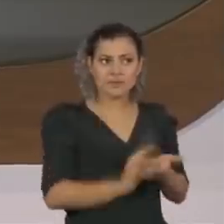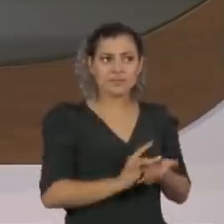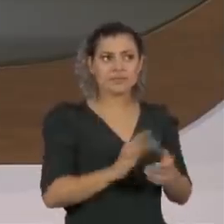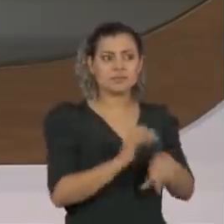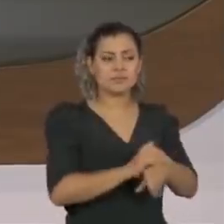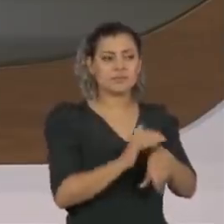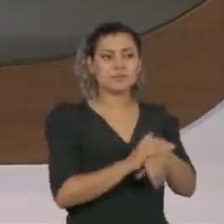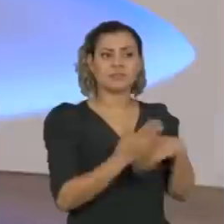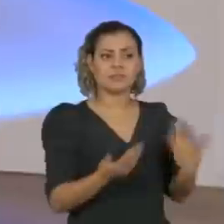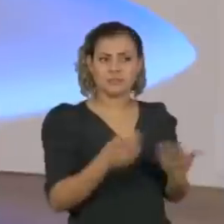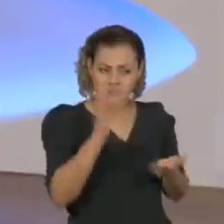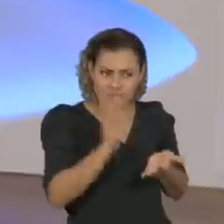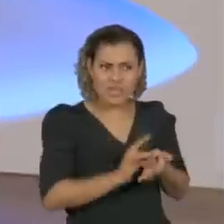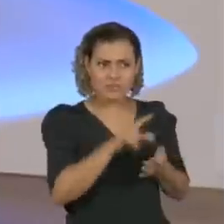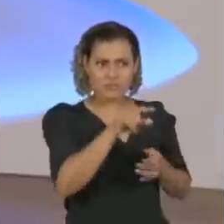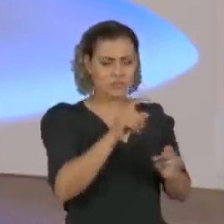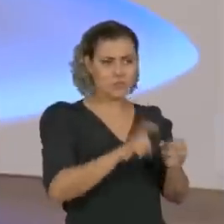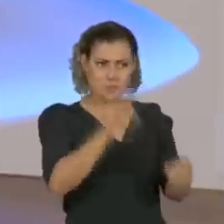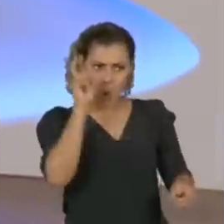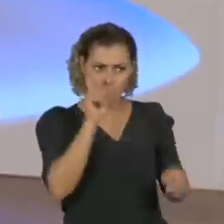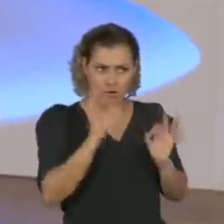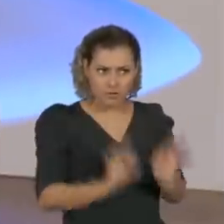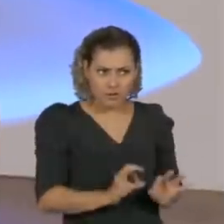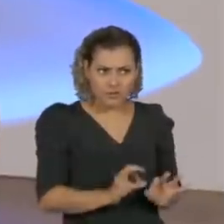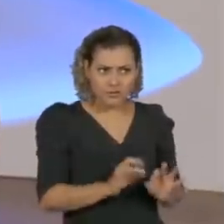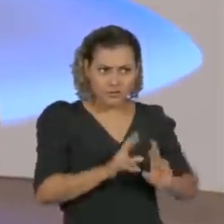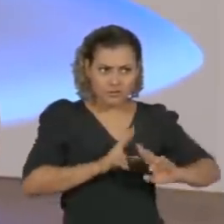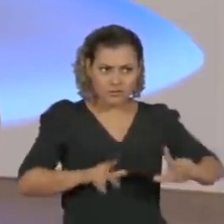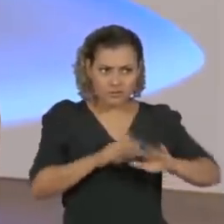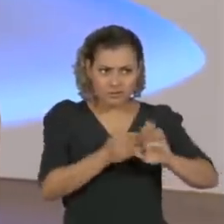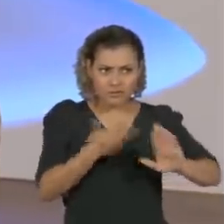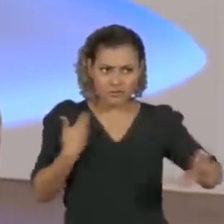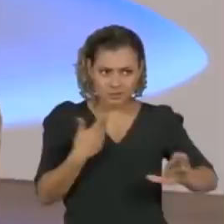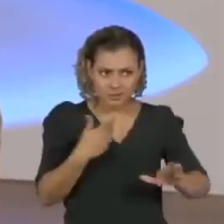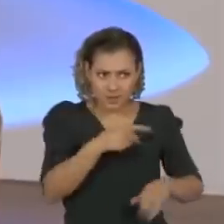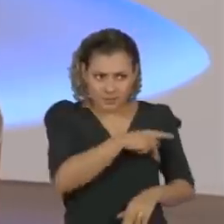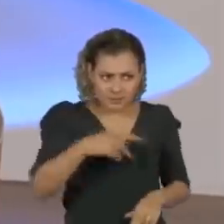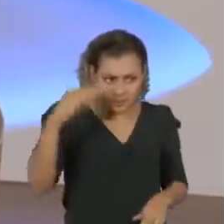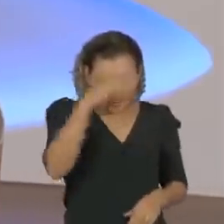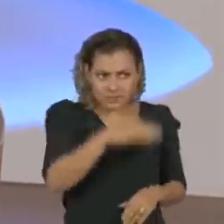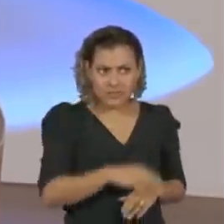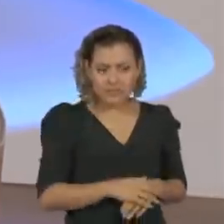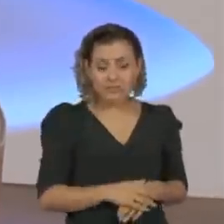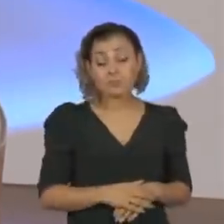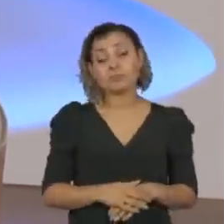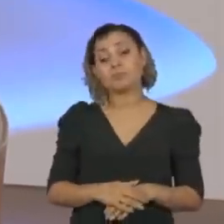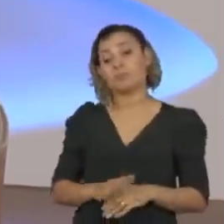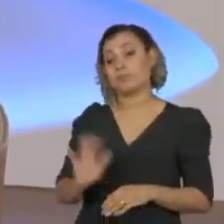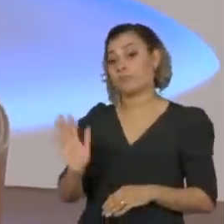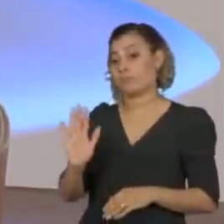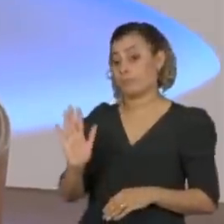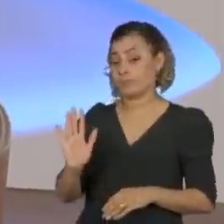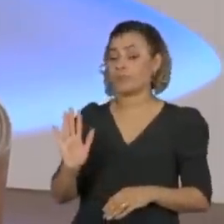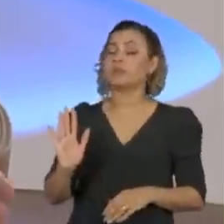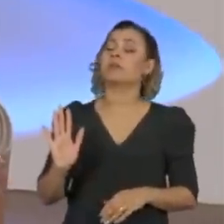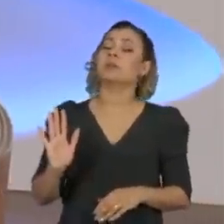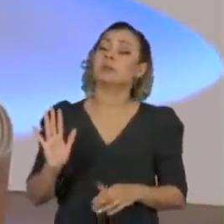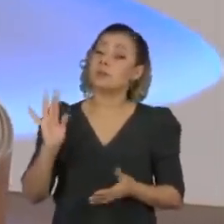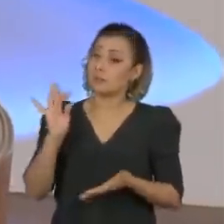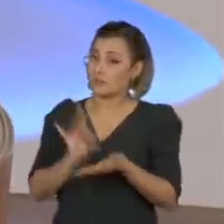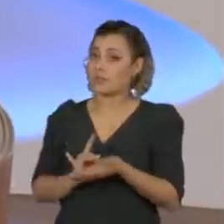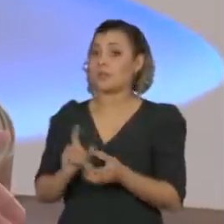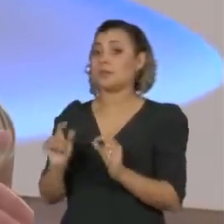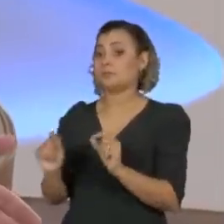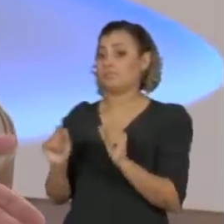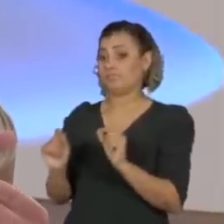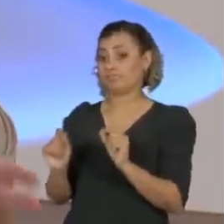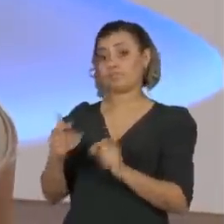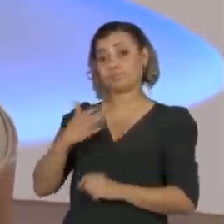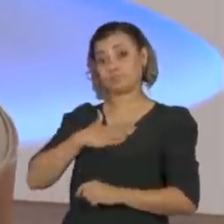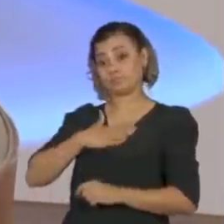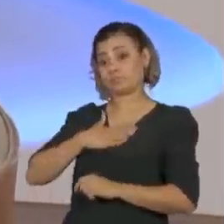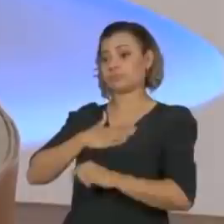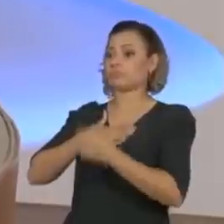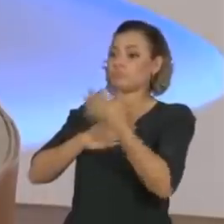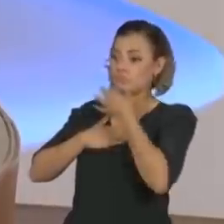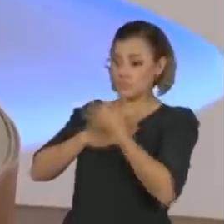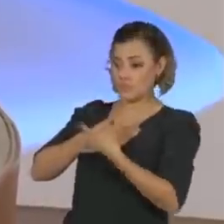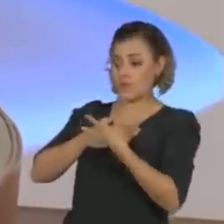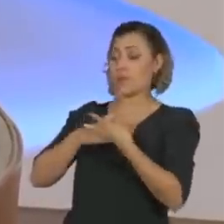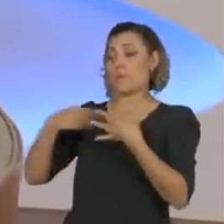Veja, essa avaliação de eventual animosidade entre o presidente e eu, na verdade, é uma